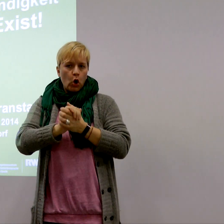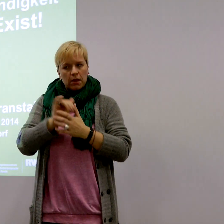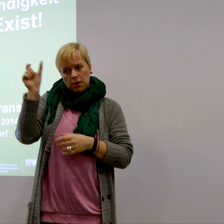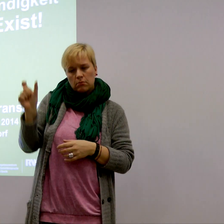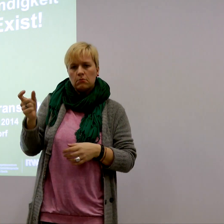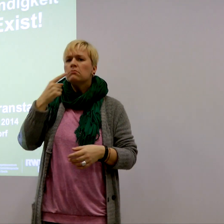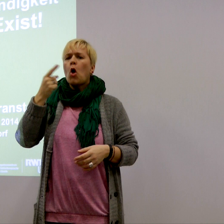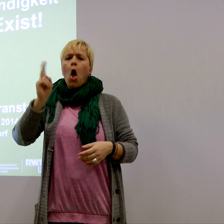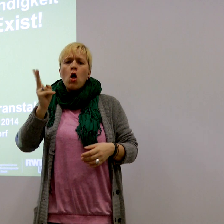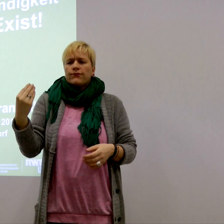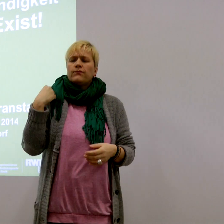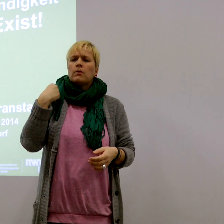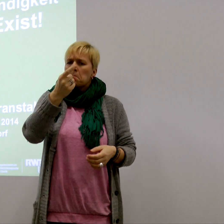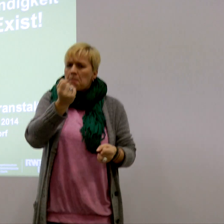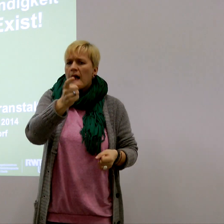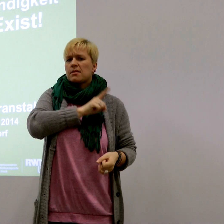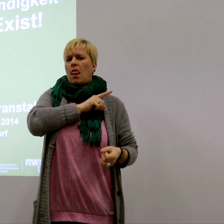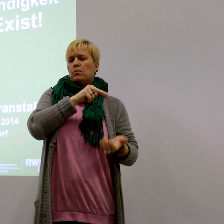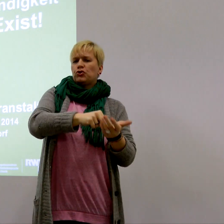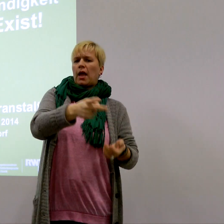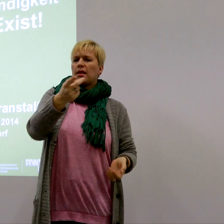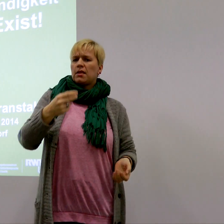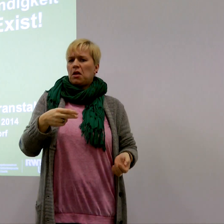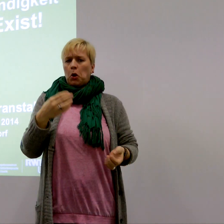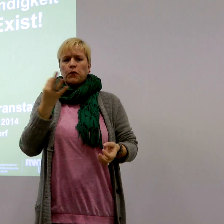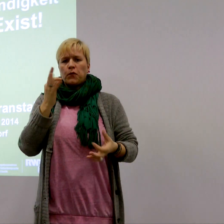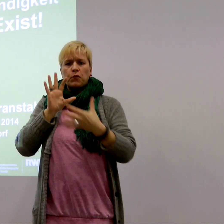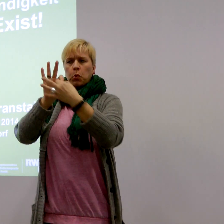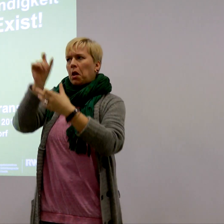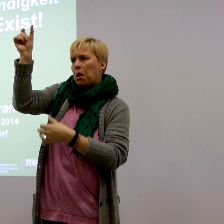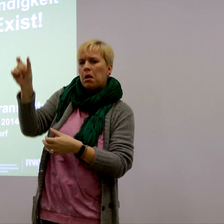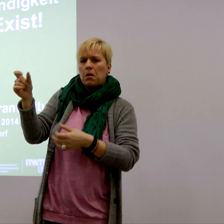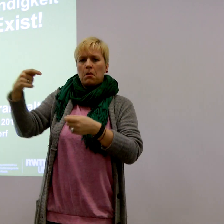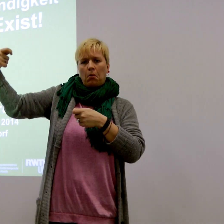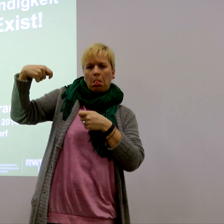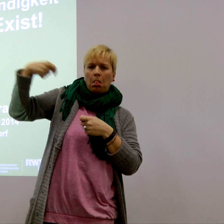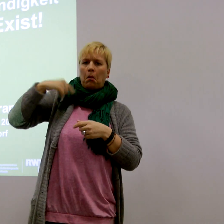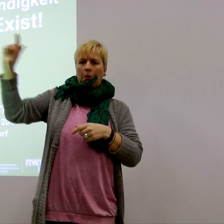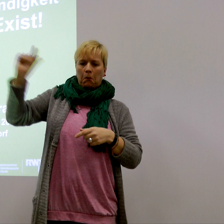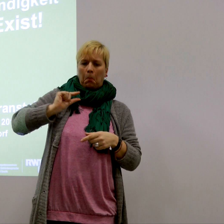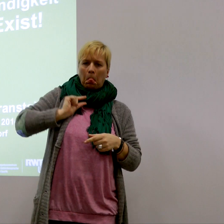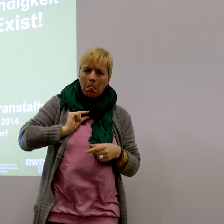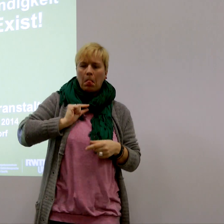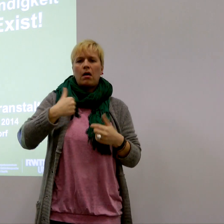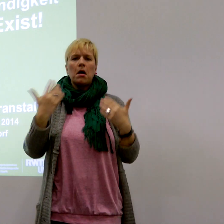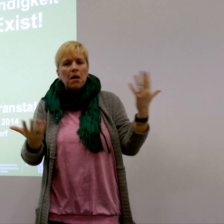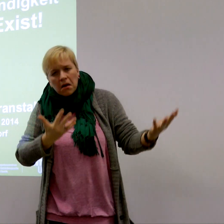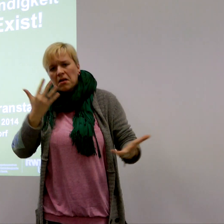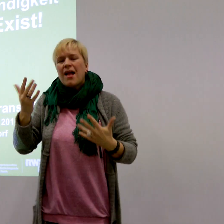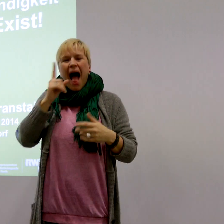der mir öfters sagte: "Mach Dich doch selbstständig!" und meinte, wieso ich mich von anderen abhängig mache für wenig Geld.